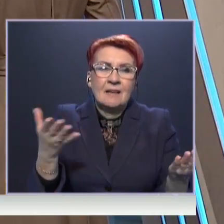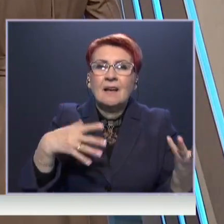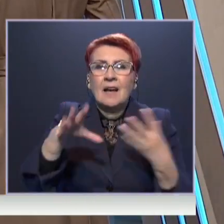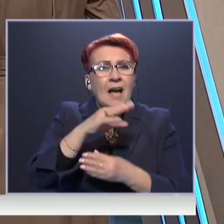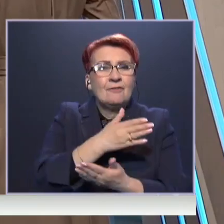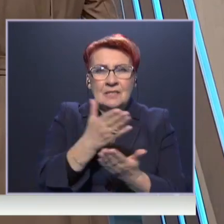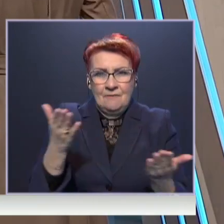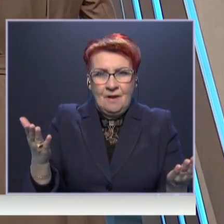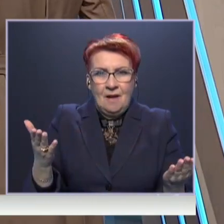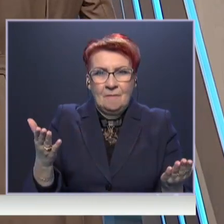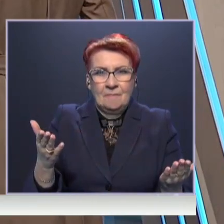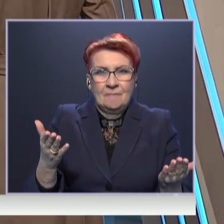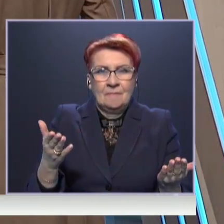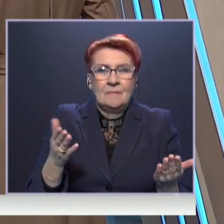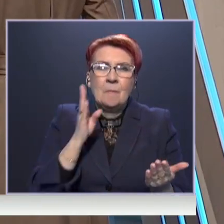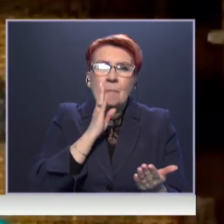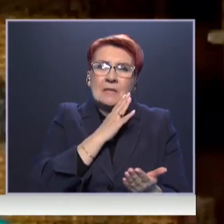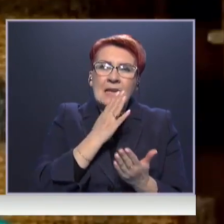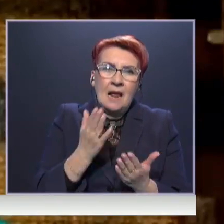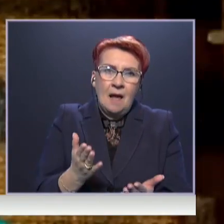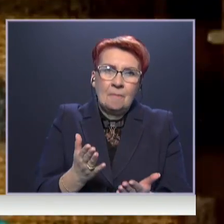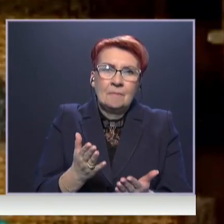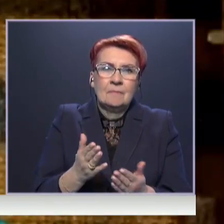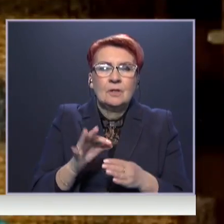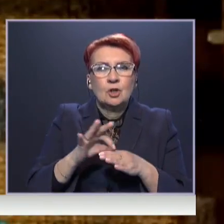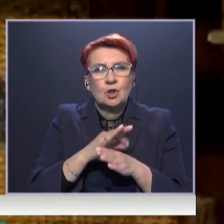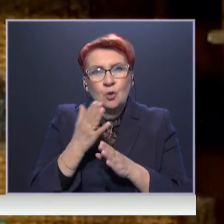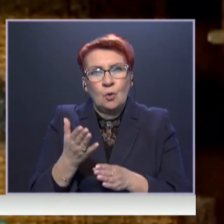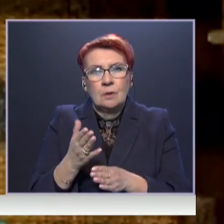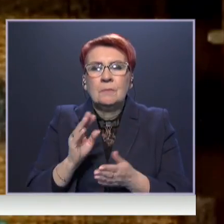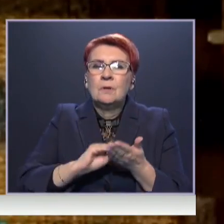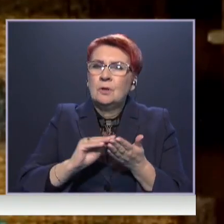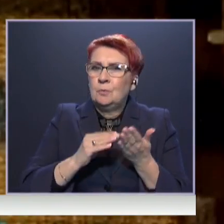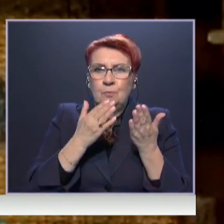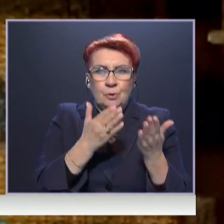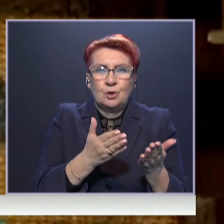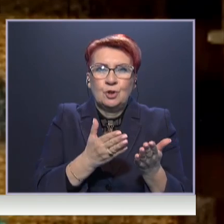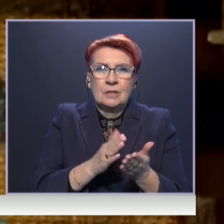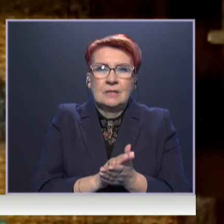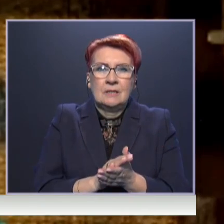всем матерям жил пишут пишут я все записки отвозить